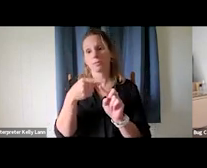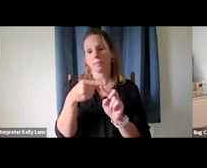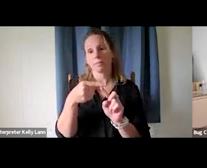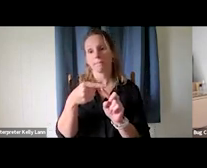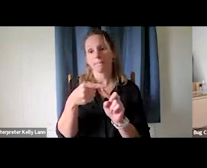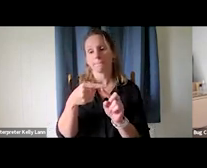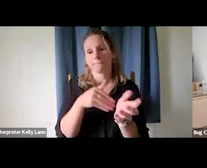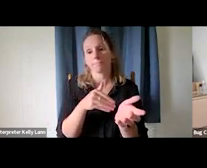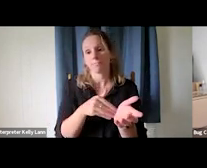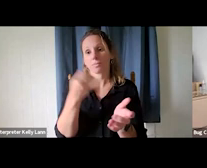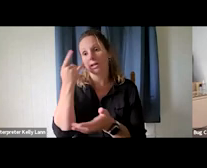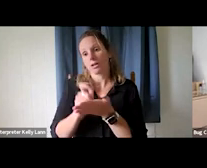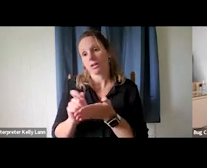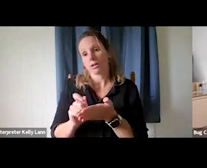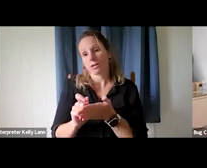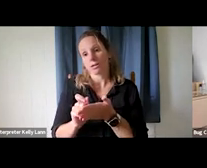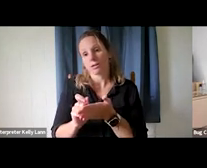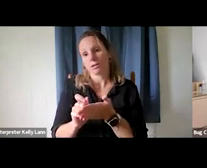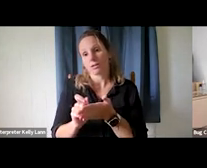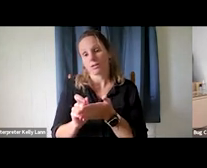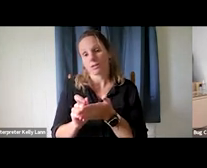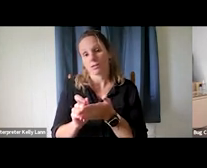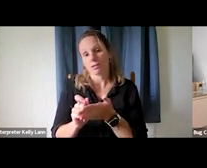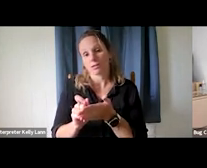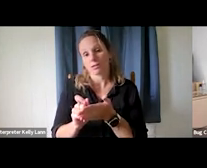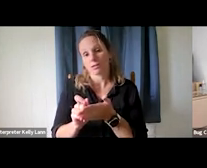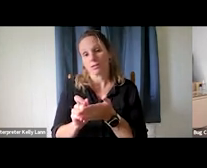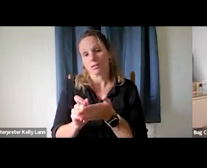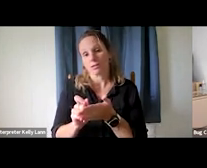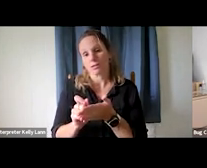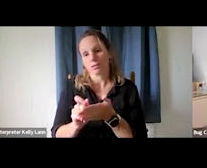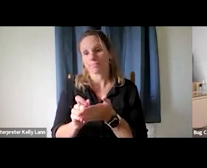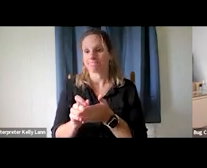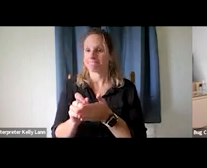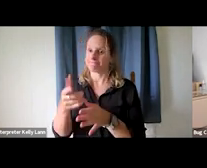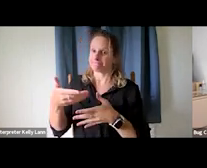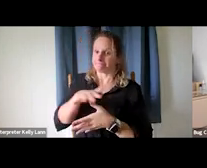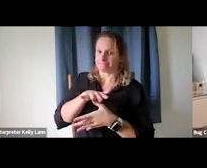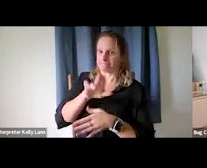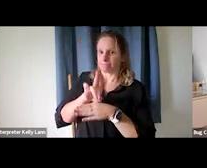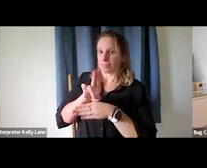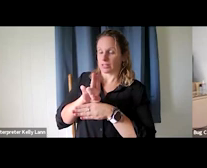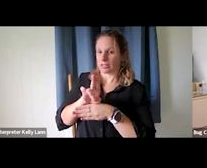si escriben que se trata de un uso principal, es decir, el trastorno primario es la esquizofrenia,